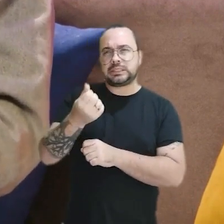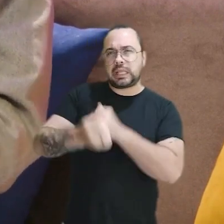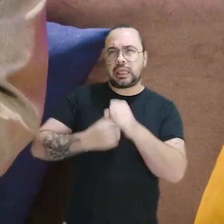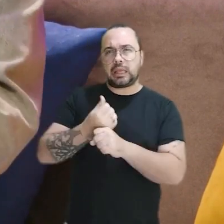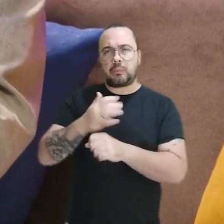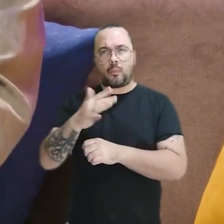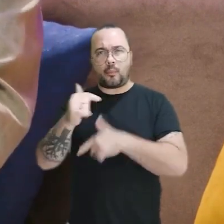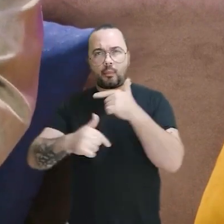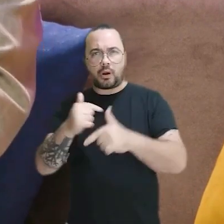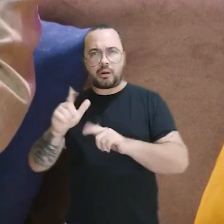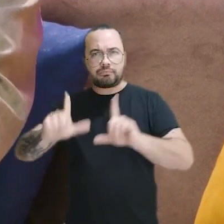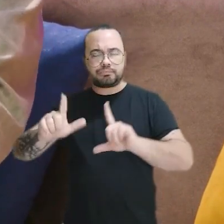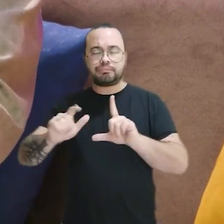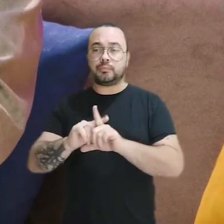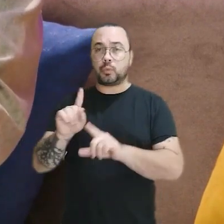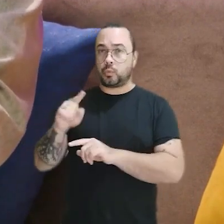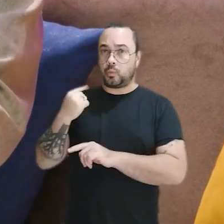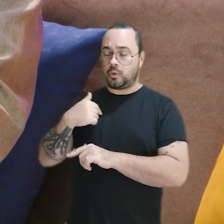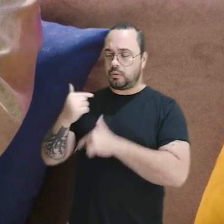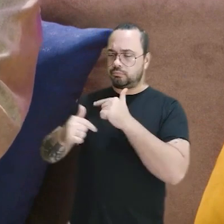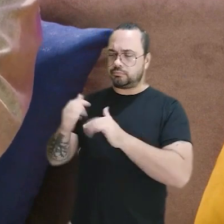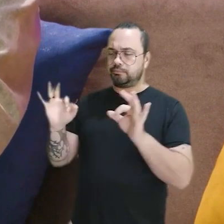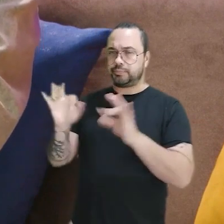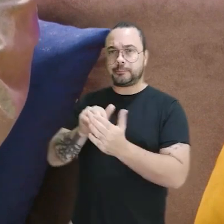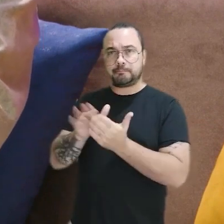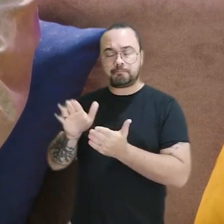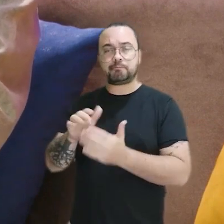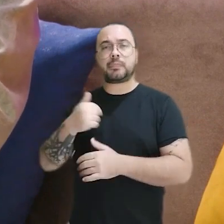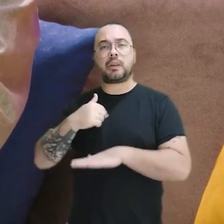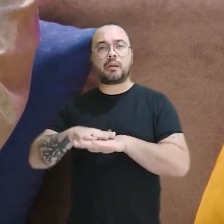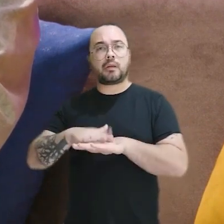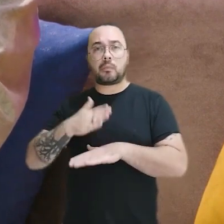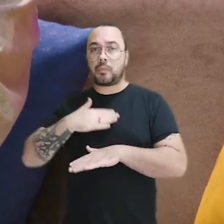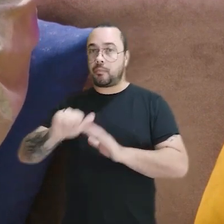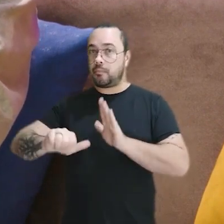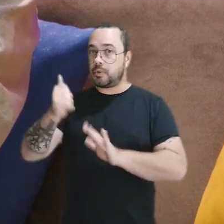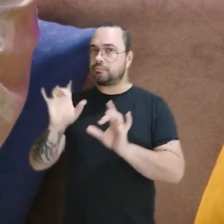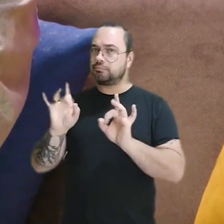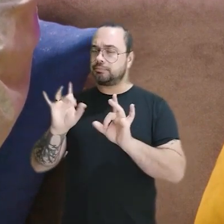Quando eu saí do último trampo, que era o "Pânico", e fiz o meu primeiro especial, gravei o meu primeiro especial,